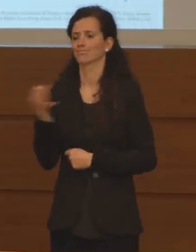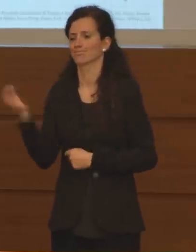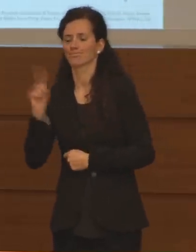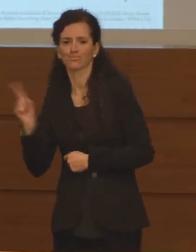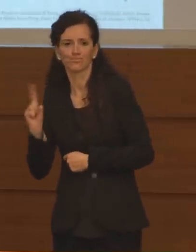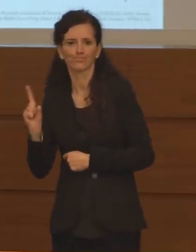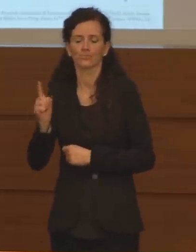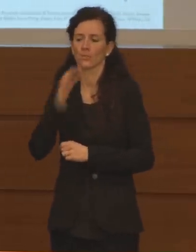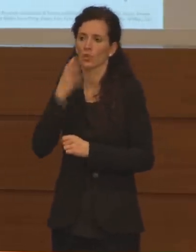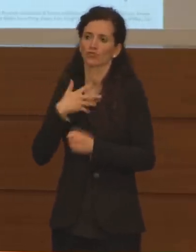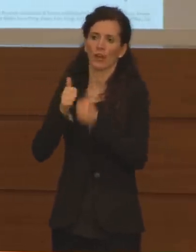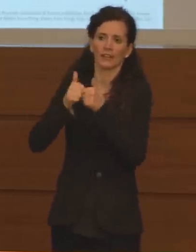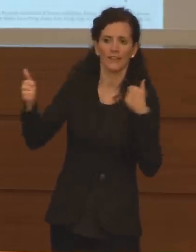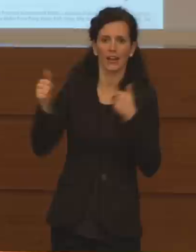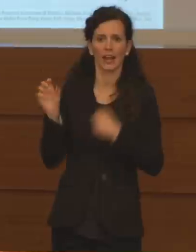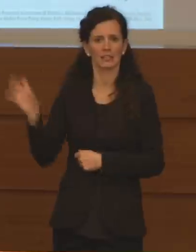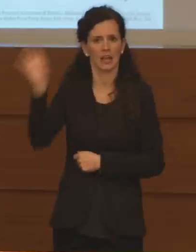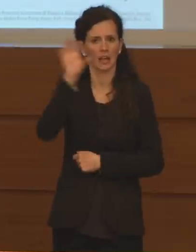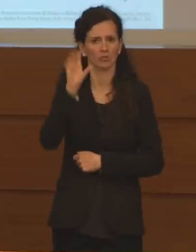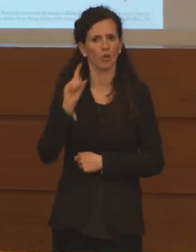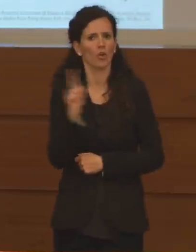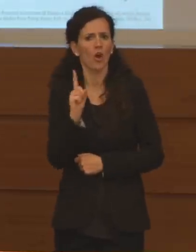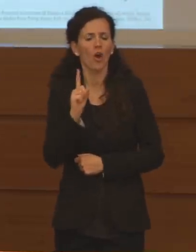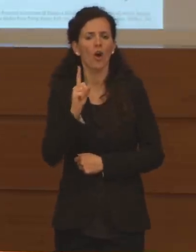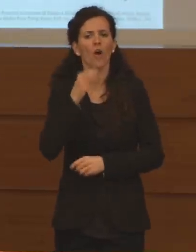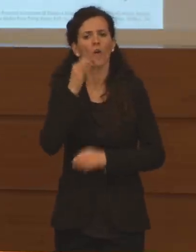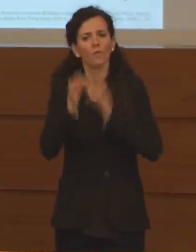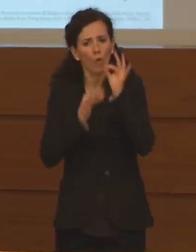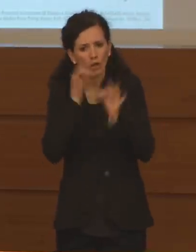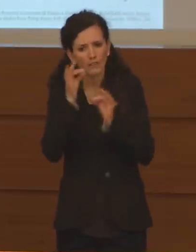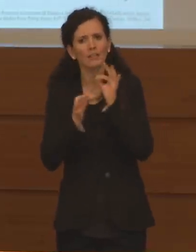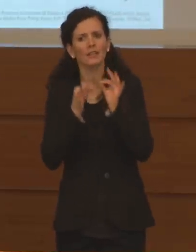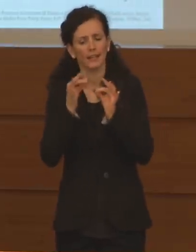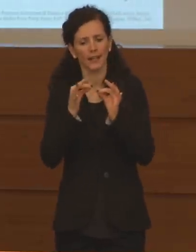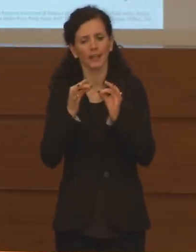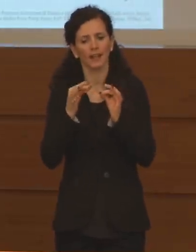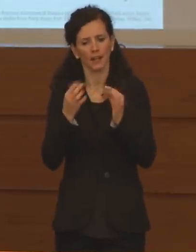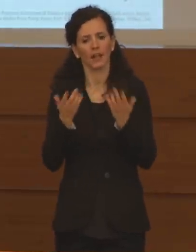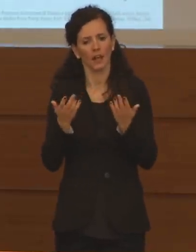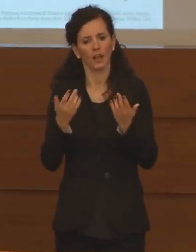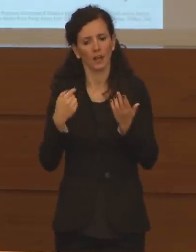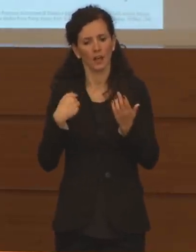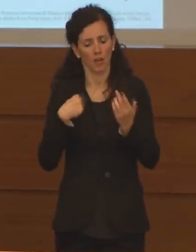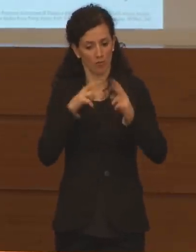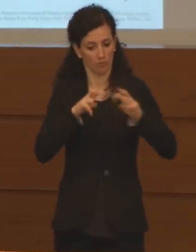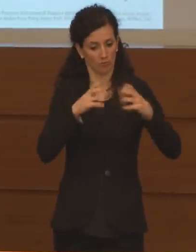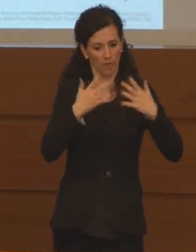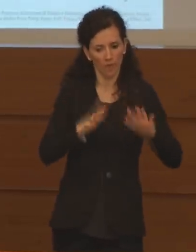vuol dire semplicemente il fatto che stiamo per fare